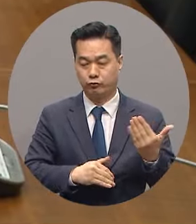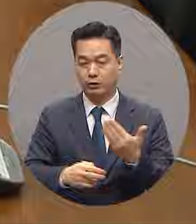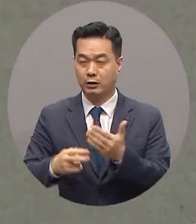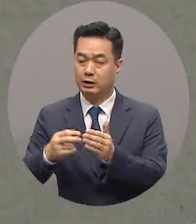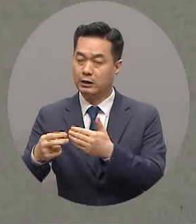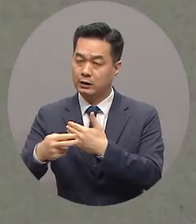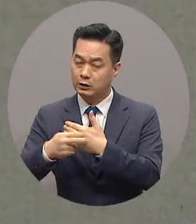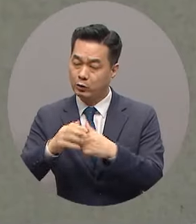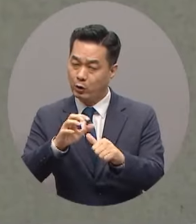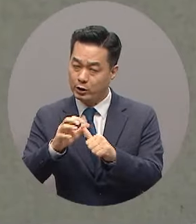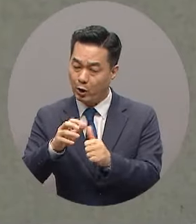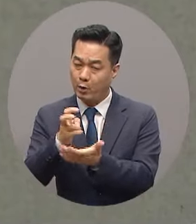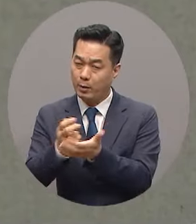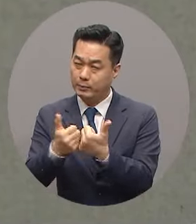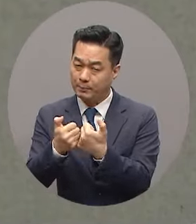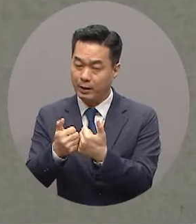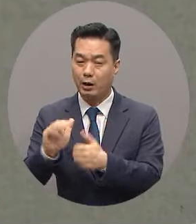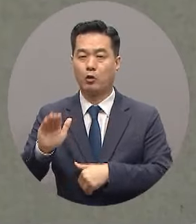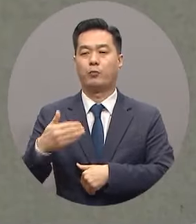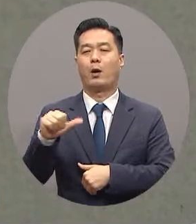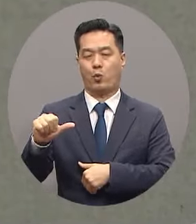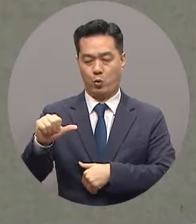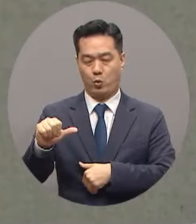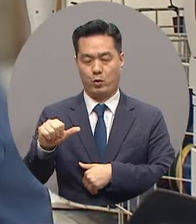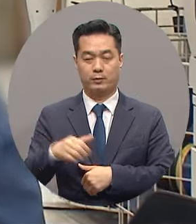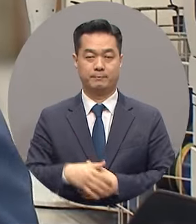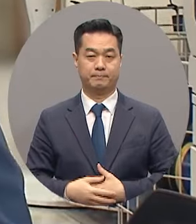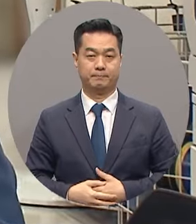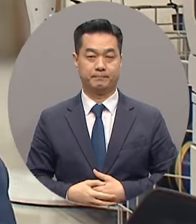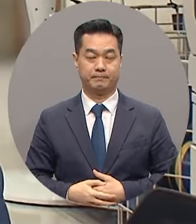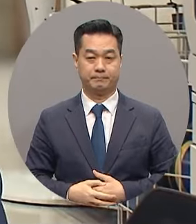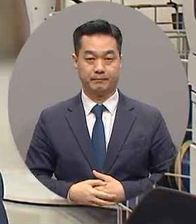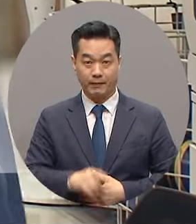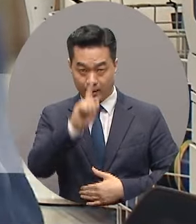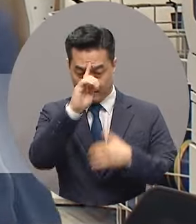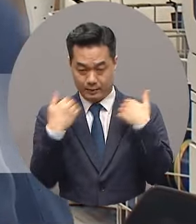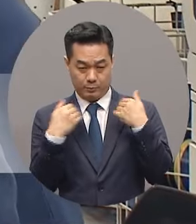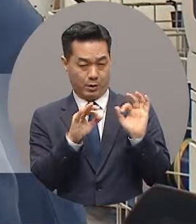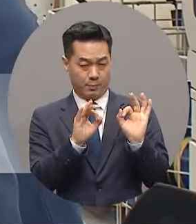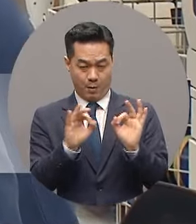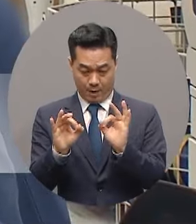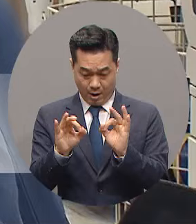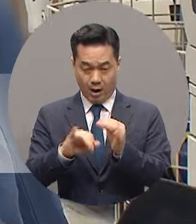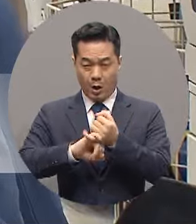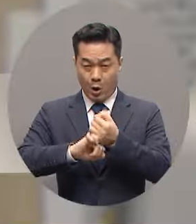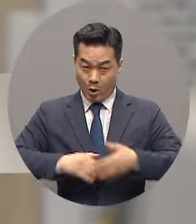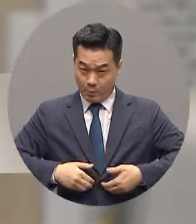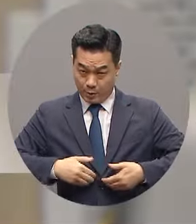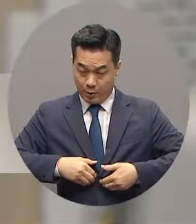진행했으며 이 중 피해 신고는 509건, 의료이용과 법률 상담은 905건이라고 설명했습니다.